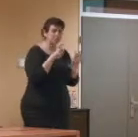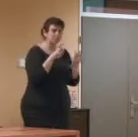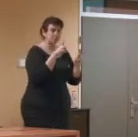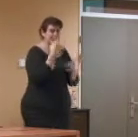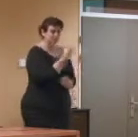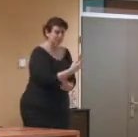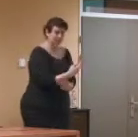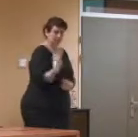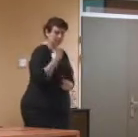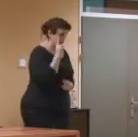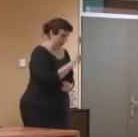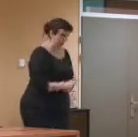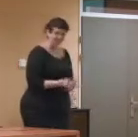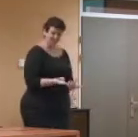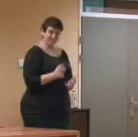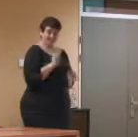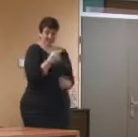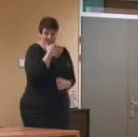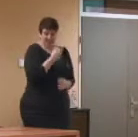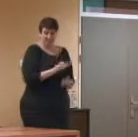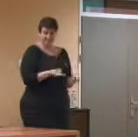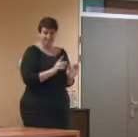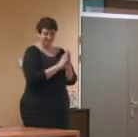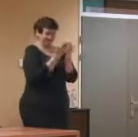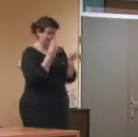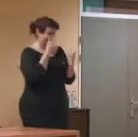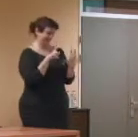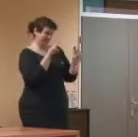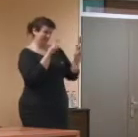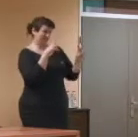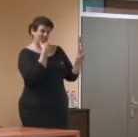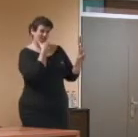Ciertamente se lo habíamos puesto fácil, pero escoger el título es la primera